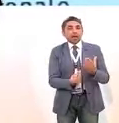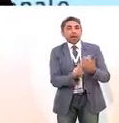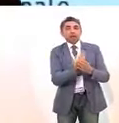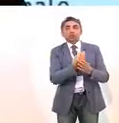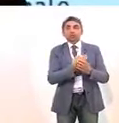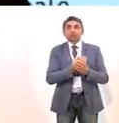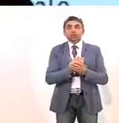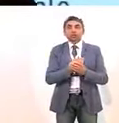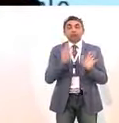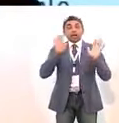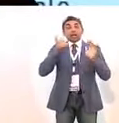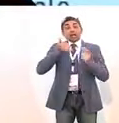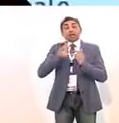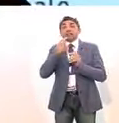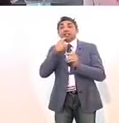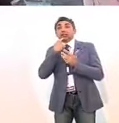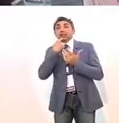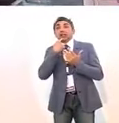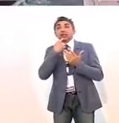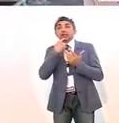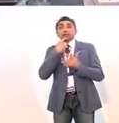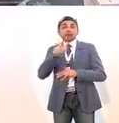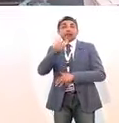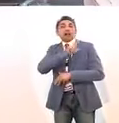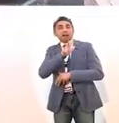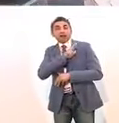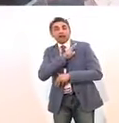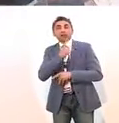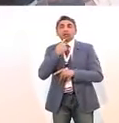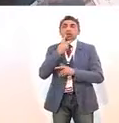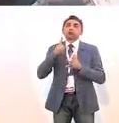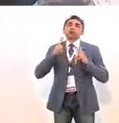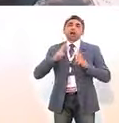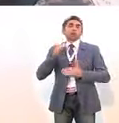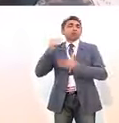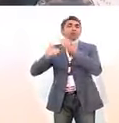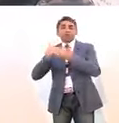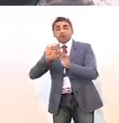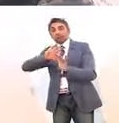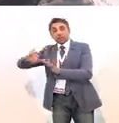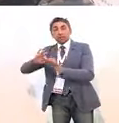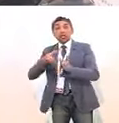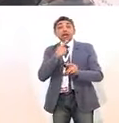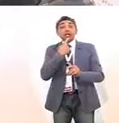non parlo dei super ricchi o di chi ce la fa tranquillamente – dire a uno che guadagna